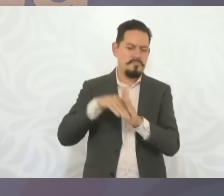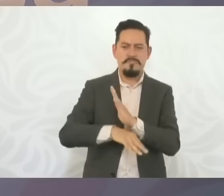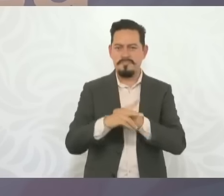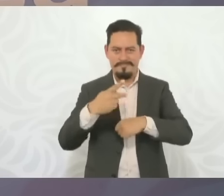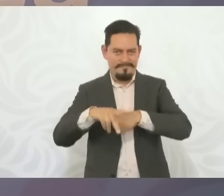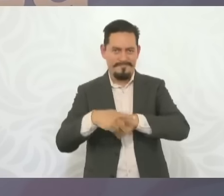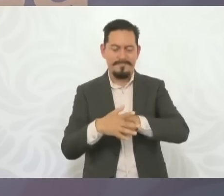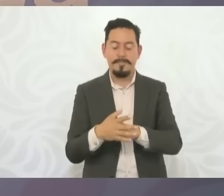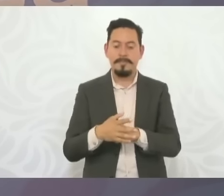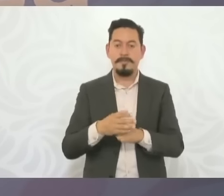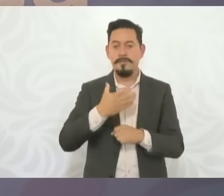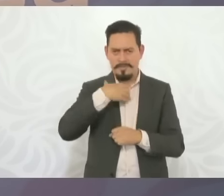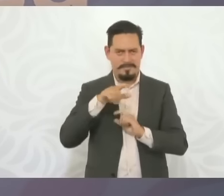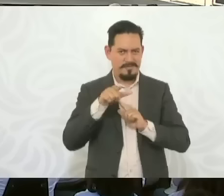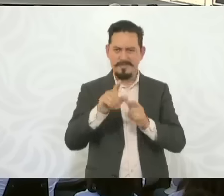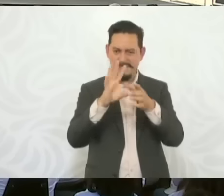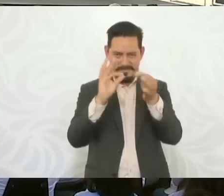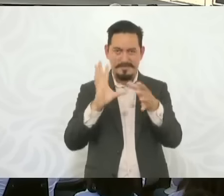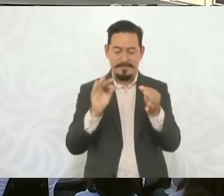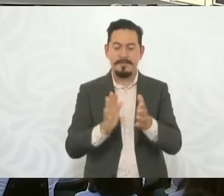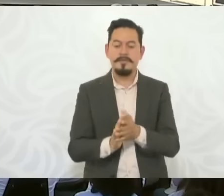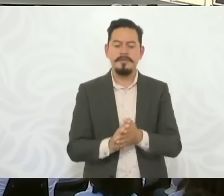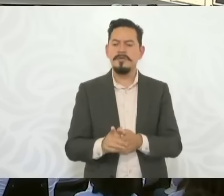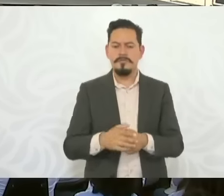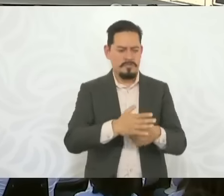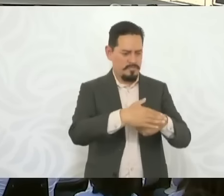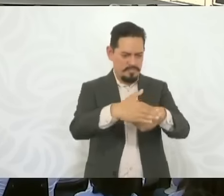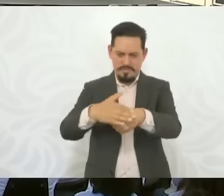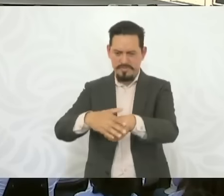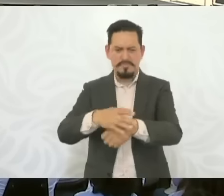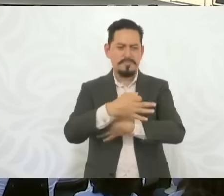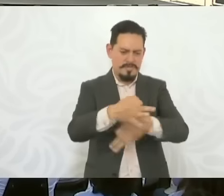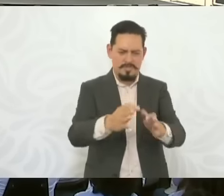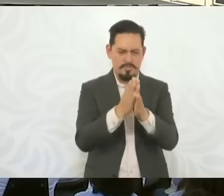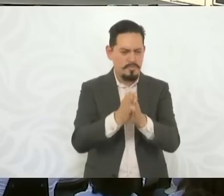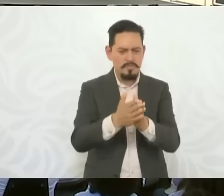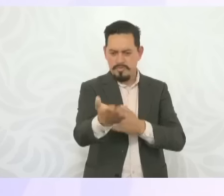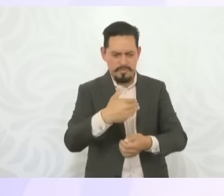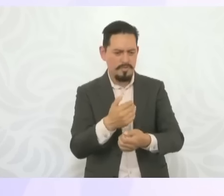Pido a la nación entera un respaldo moral y material suficiente para llevar a cabo una